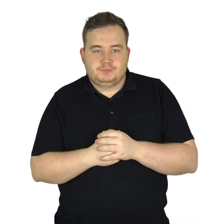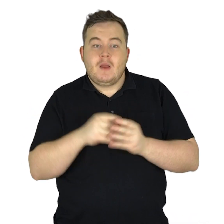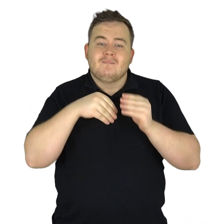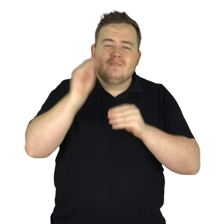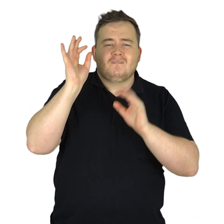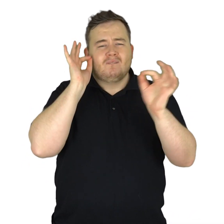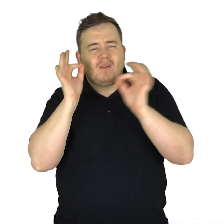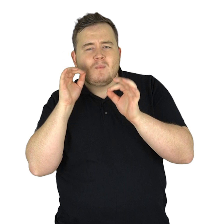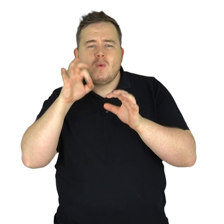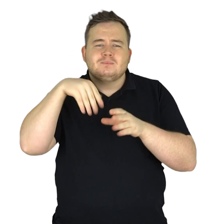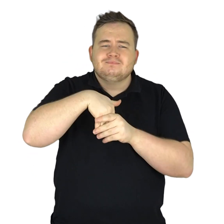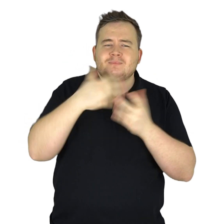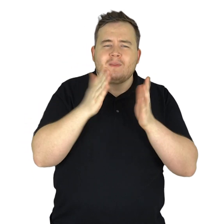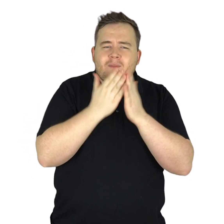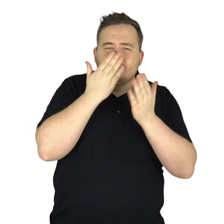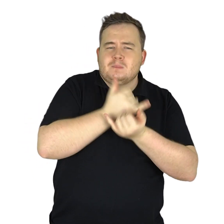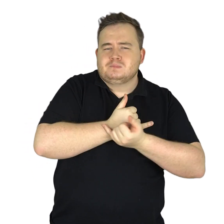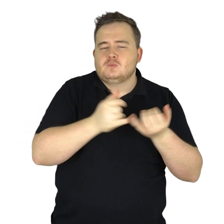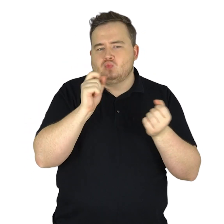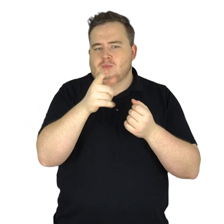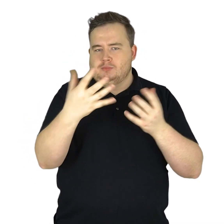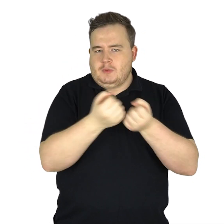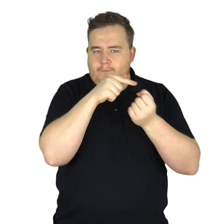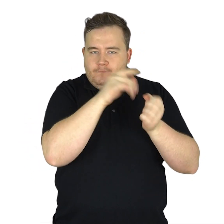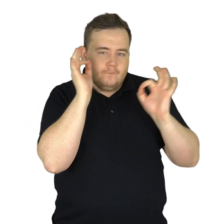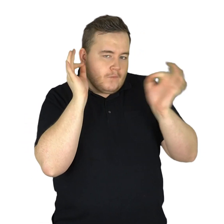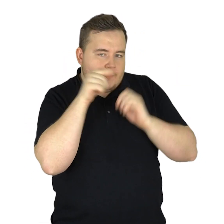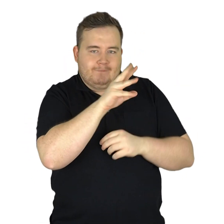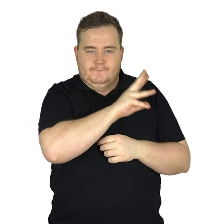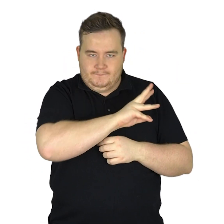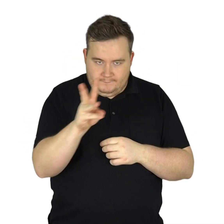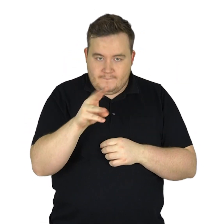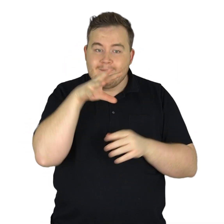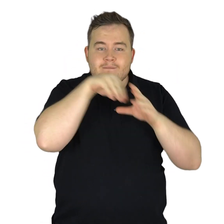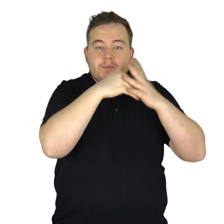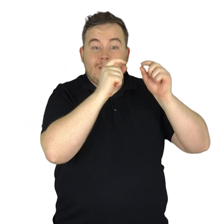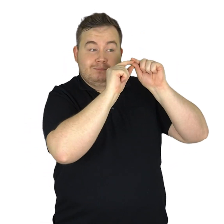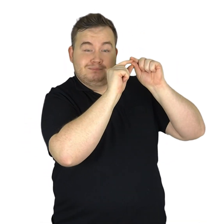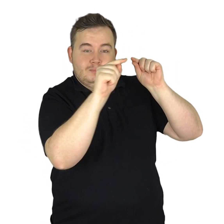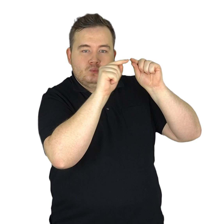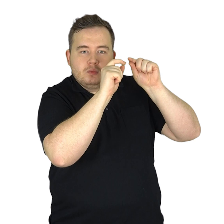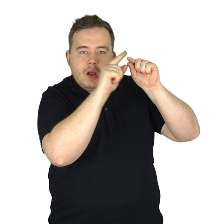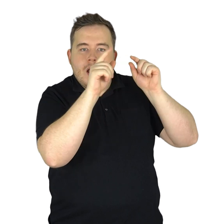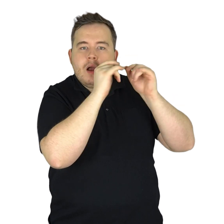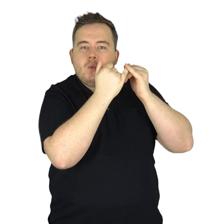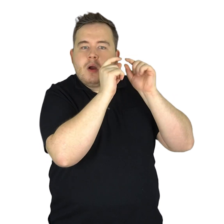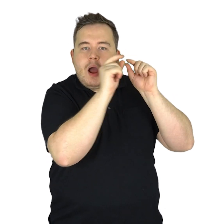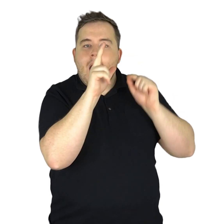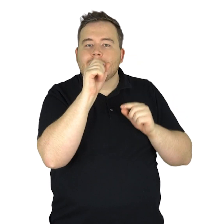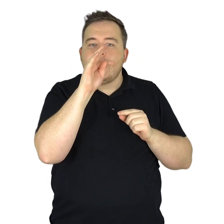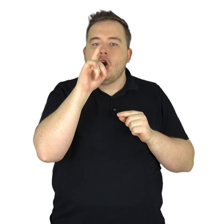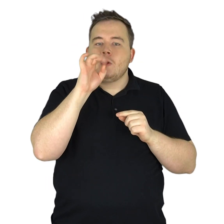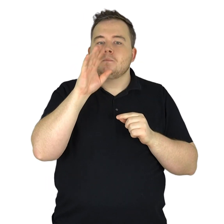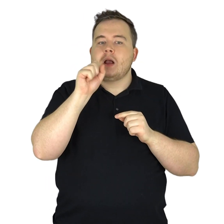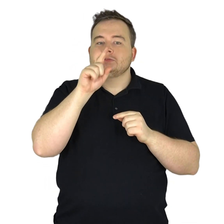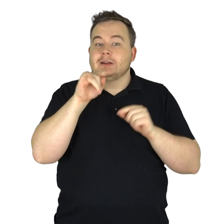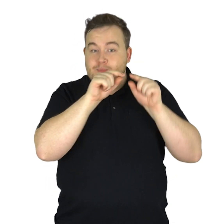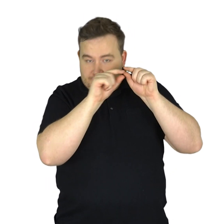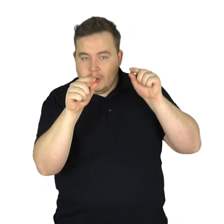Więcej informacji o zbiorach znajdziesz na stronie WWW w zakładce „katalog i bazy”